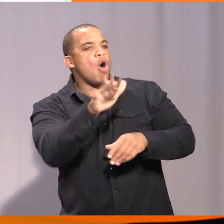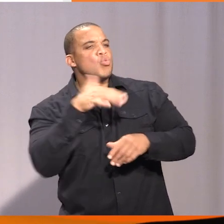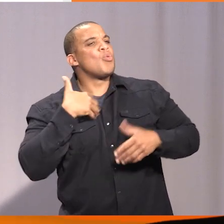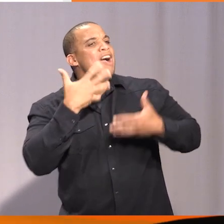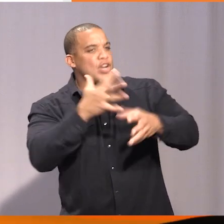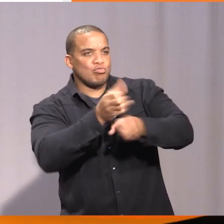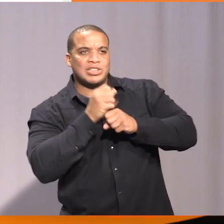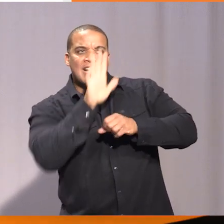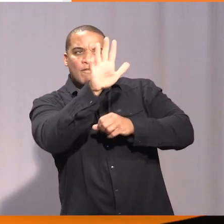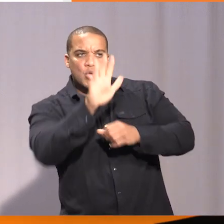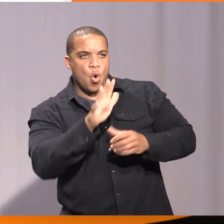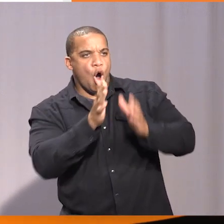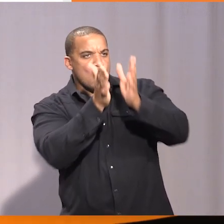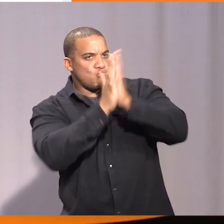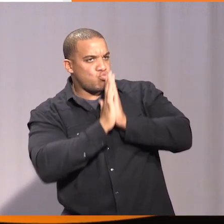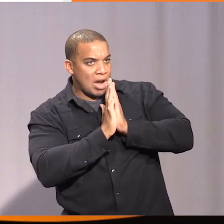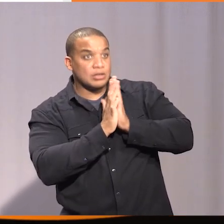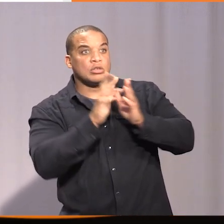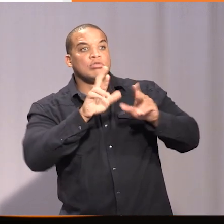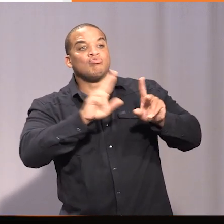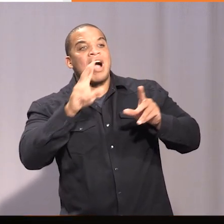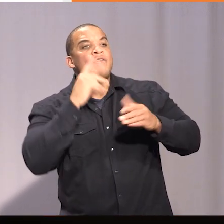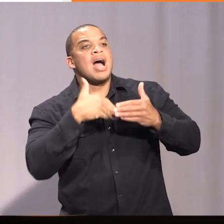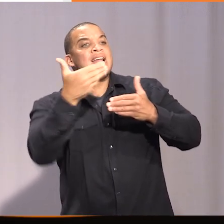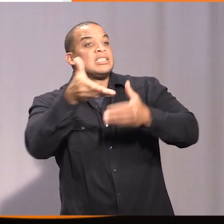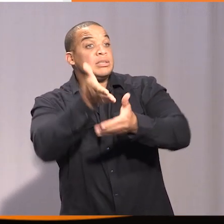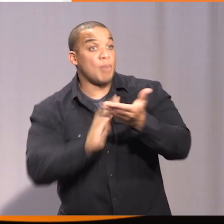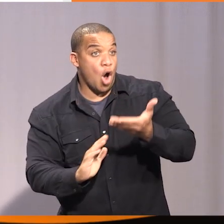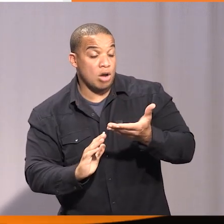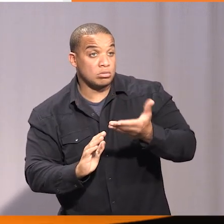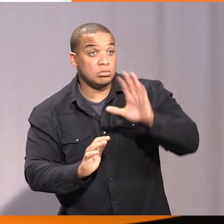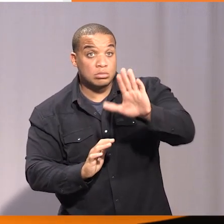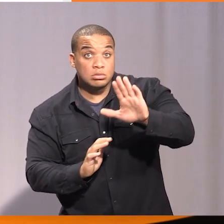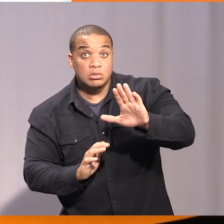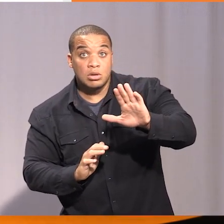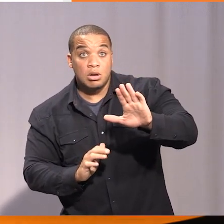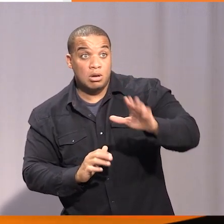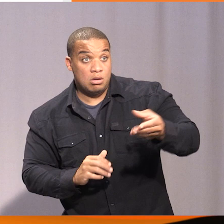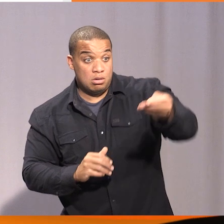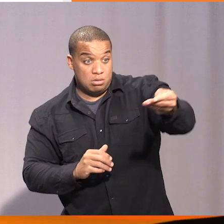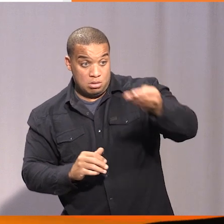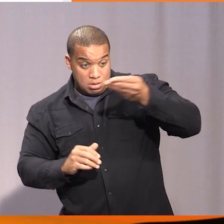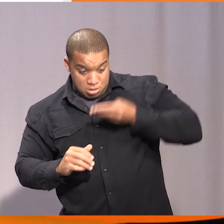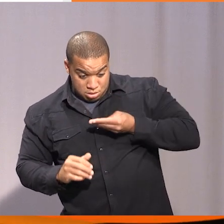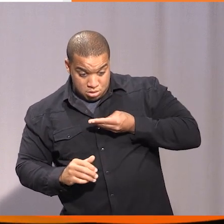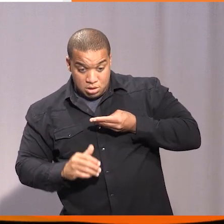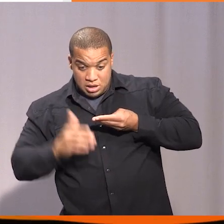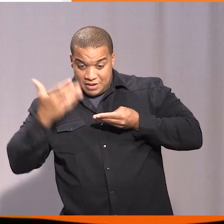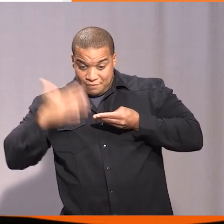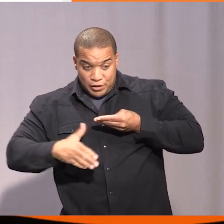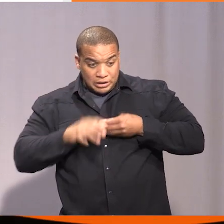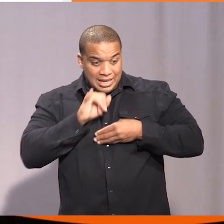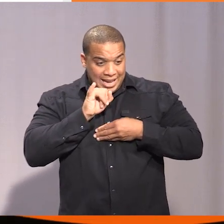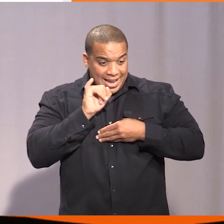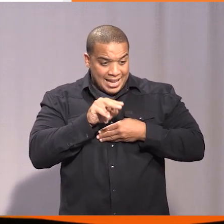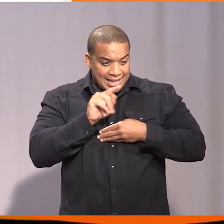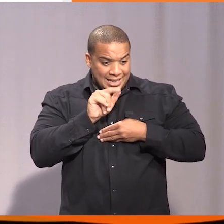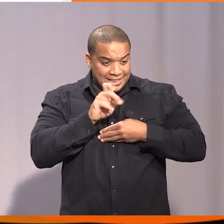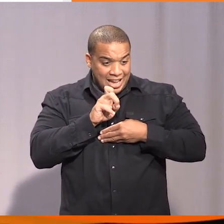Una vez que envíen, tanto su documentación como su formulario de admisión, comenzará el tiempo de espera de cuatro a seis